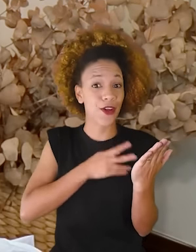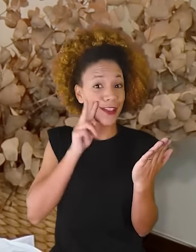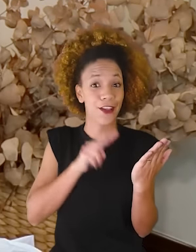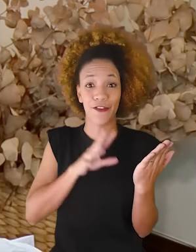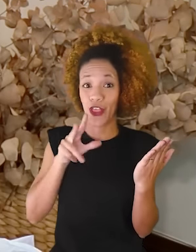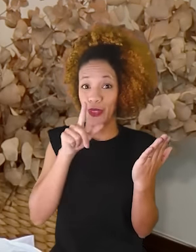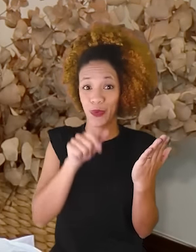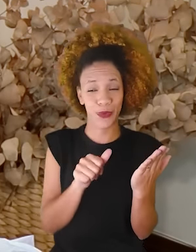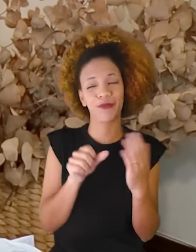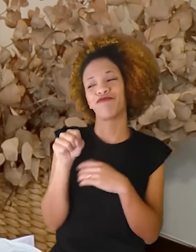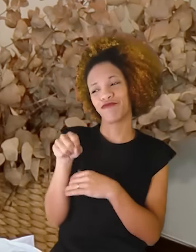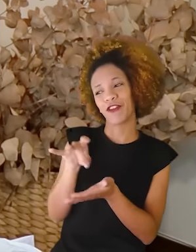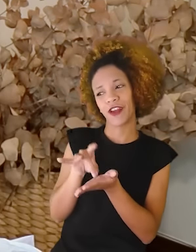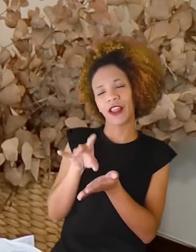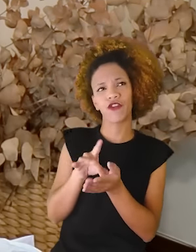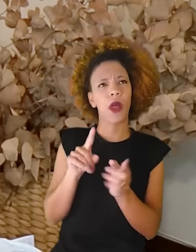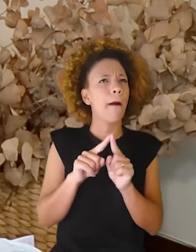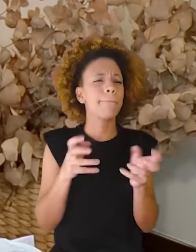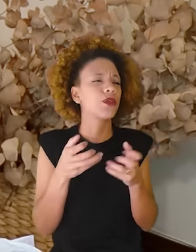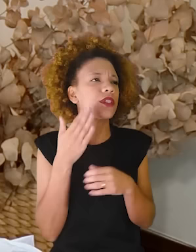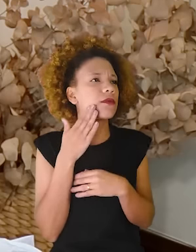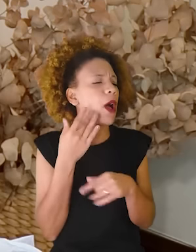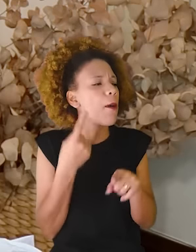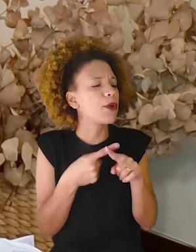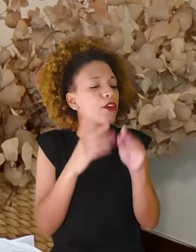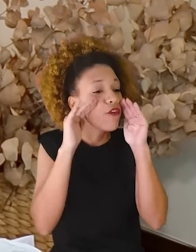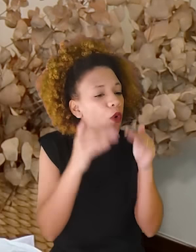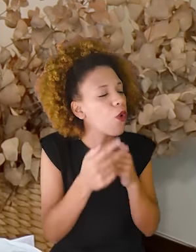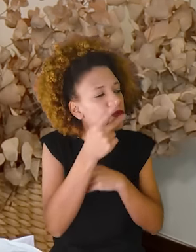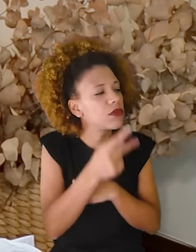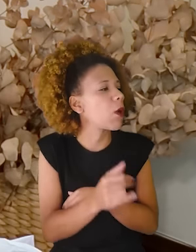tudo né aí você vai vendo e aí eu queria saber assim por que que você focou no teu pai que que